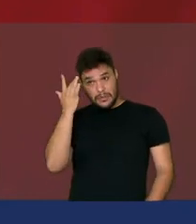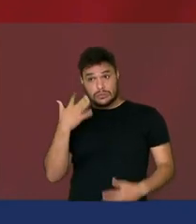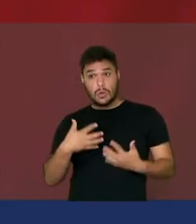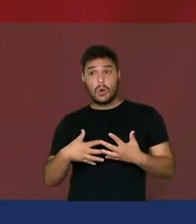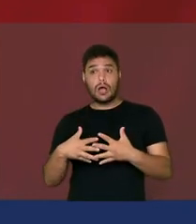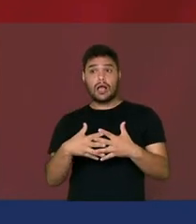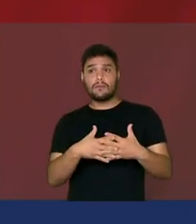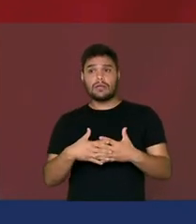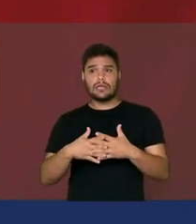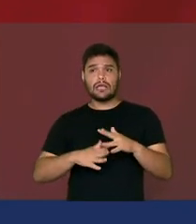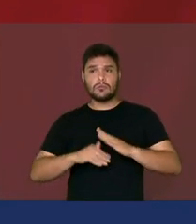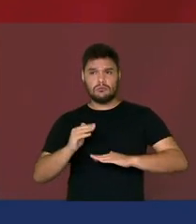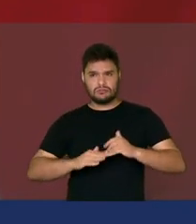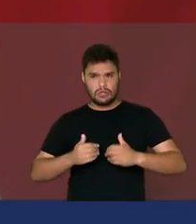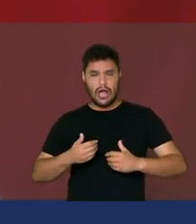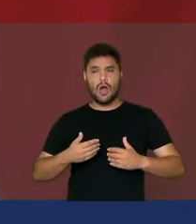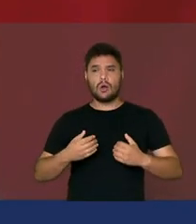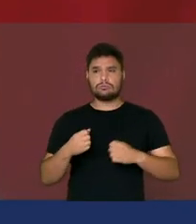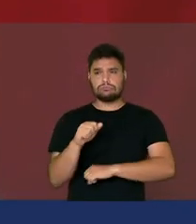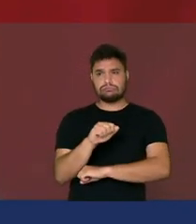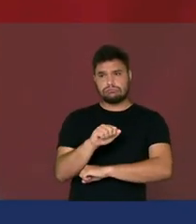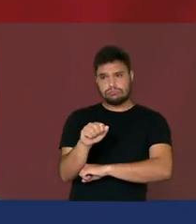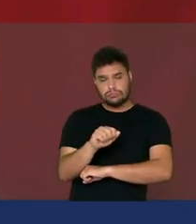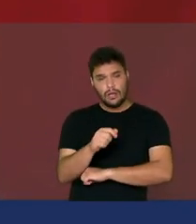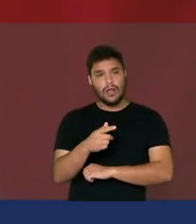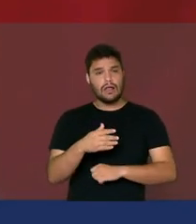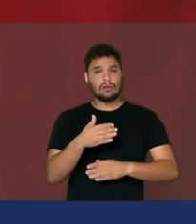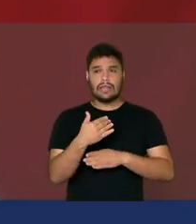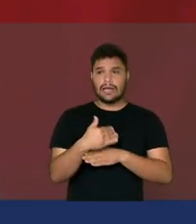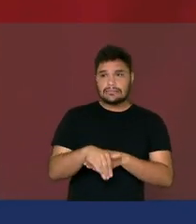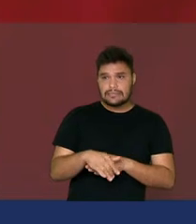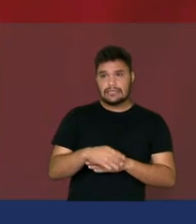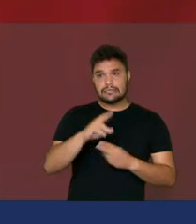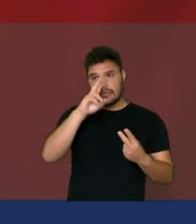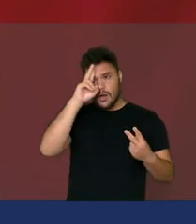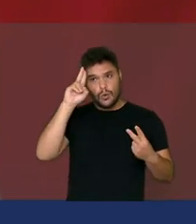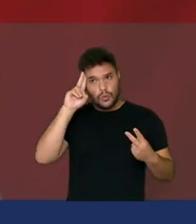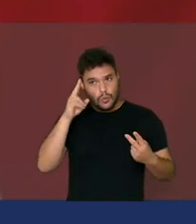TIRANDO AS CORRÊA AZ DO POVO BRASILEIRO, NO CAMINHONEIRO, NOSSOS IRMÃOS CAMINH